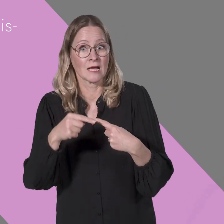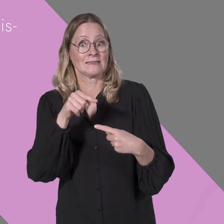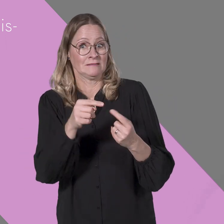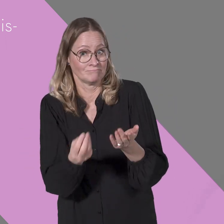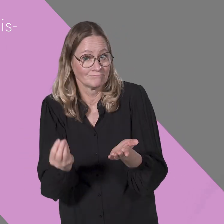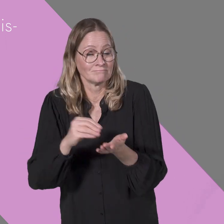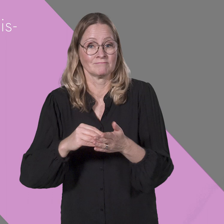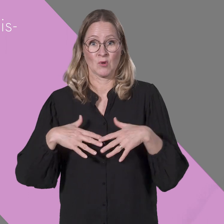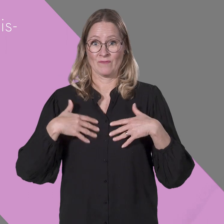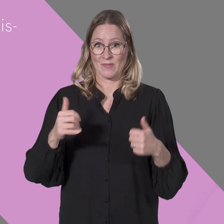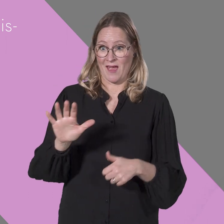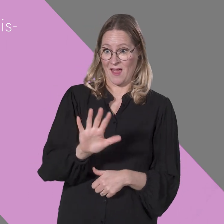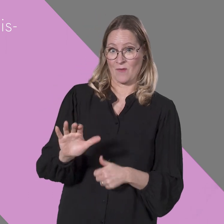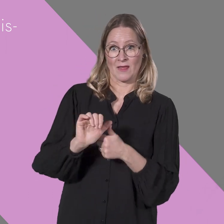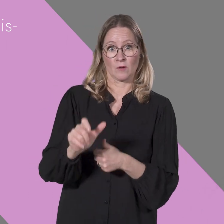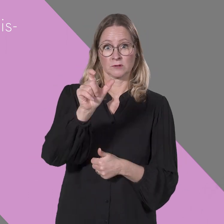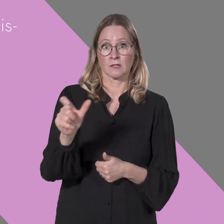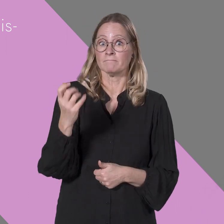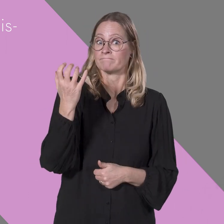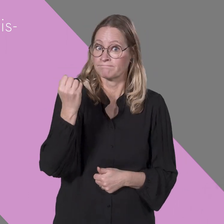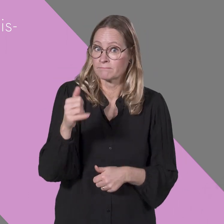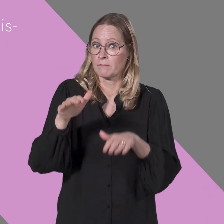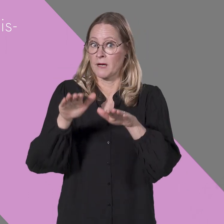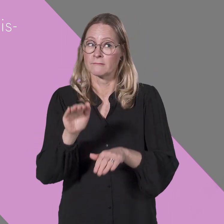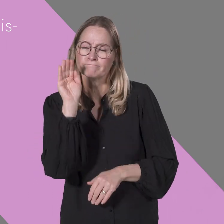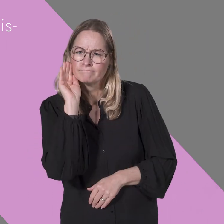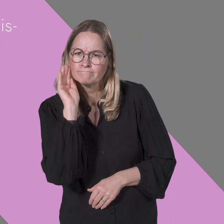Lisäksi hyvinvointialueiden edustajat ovat mahdollisesti paikalla kuulemassa -